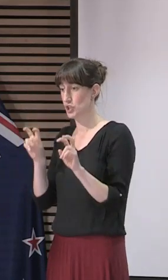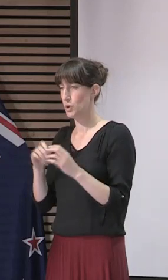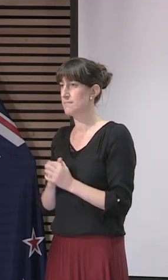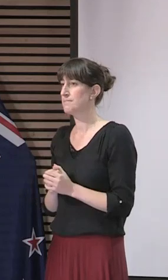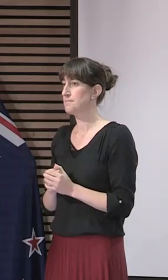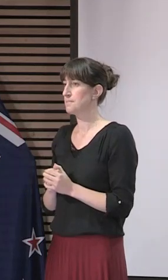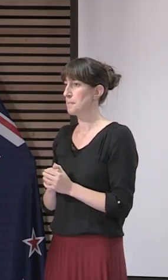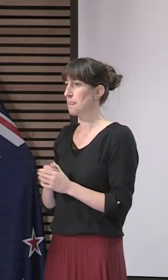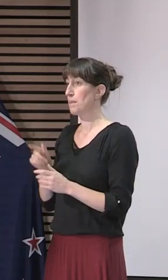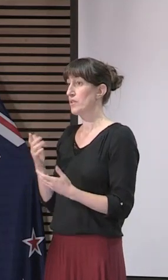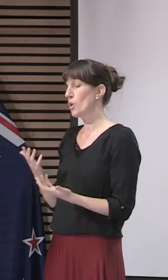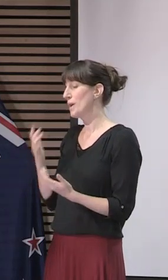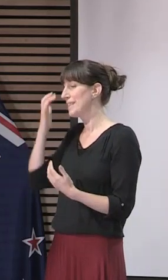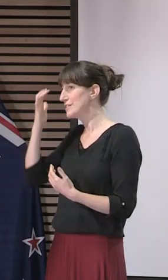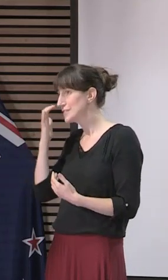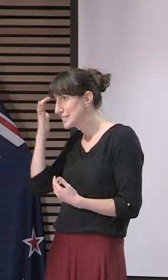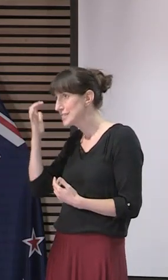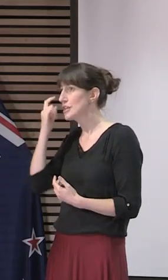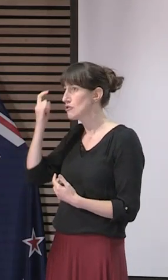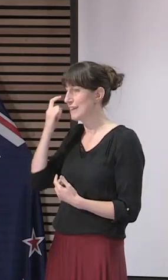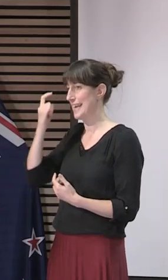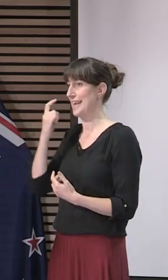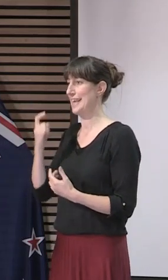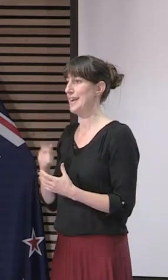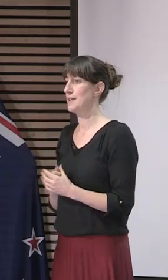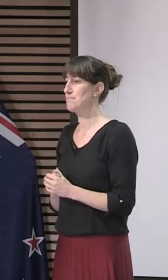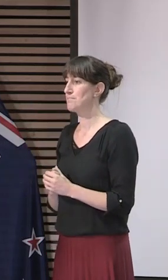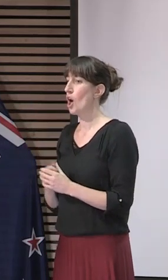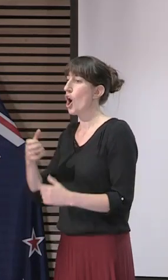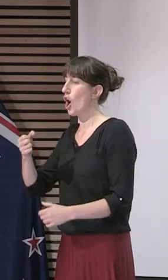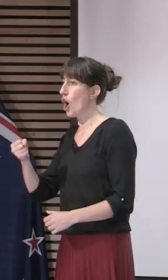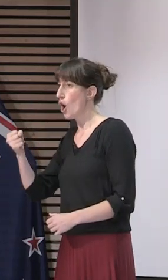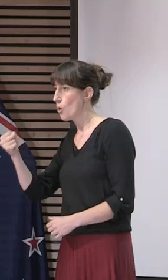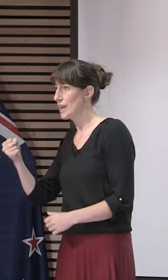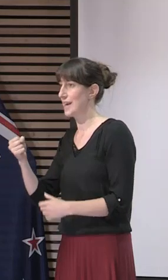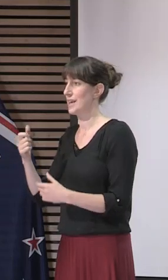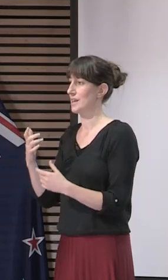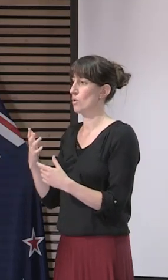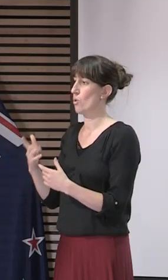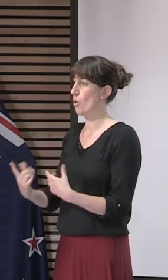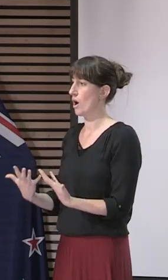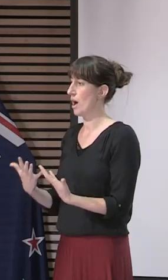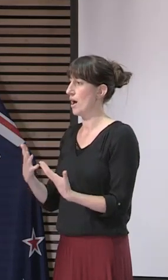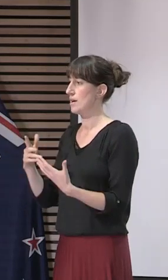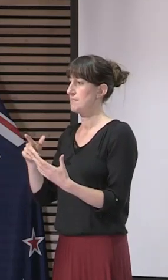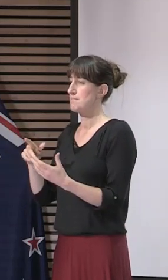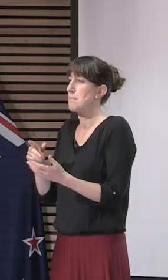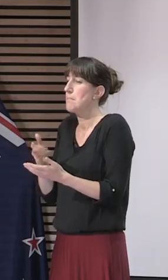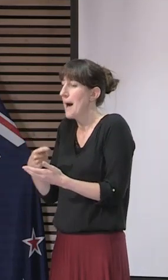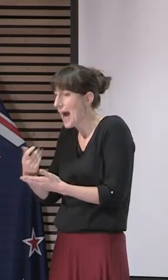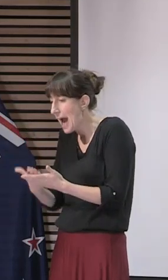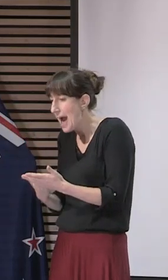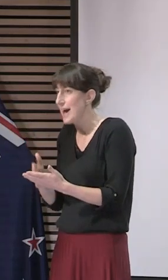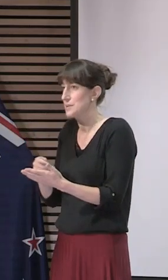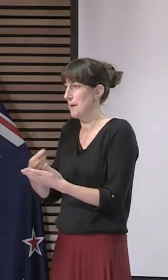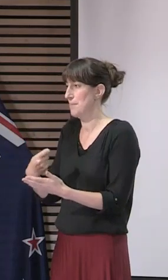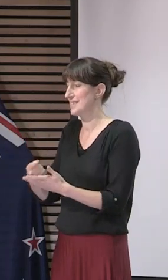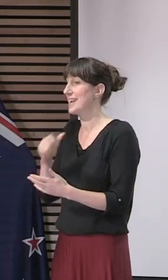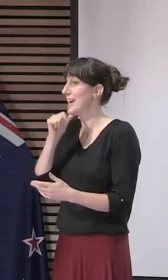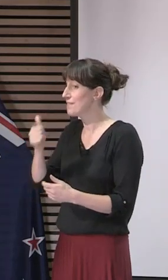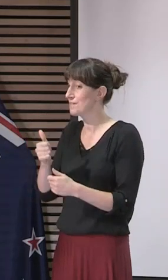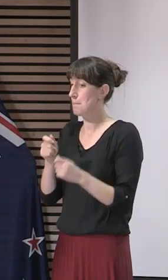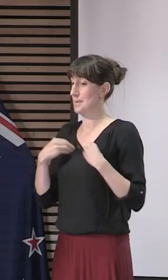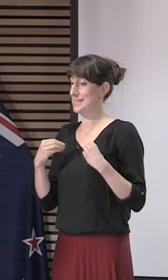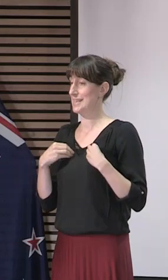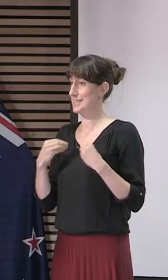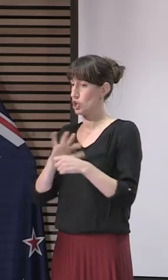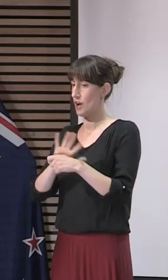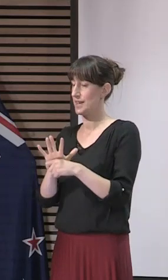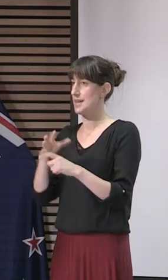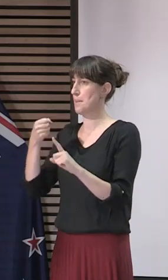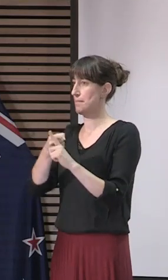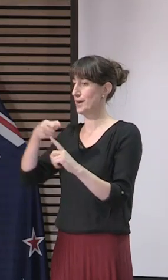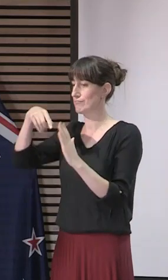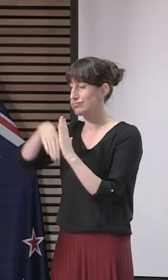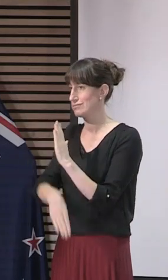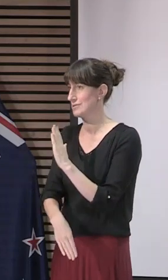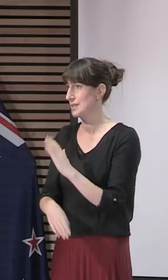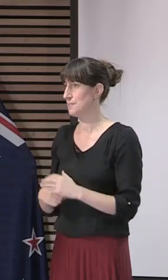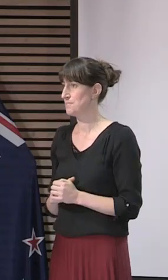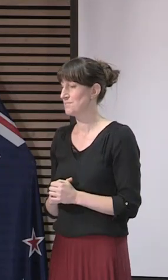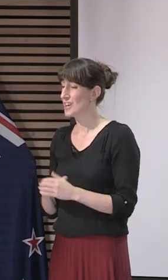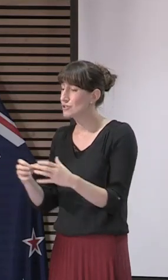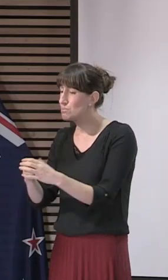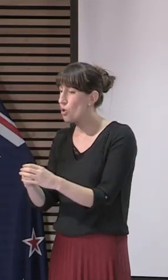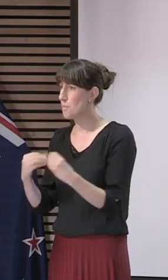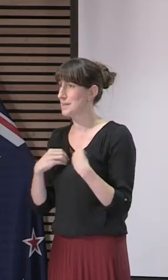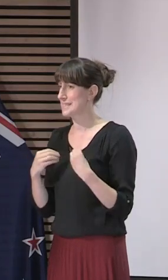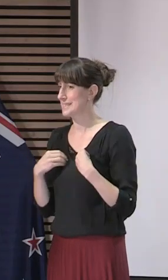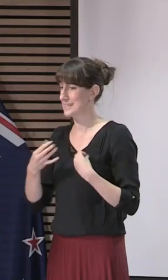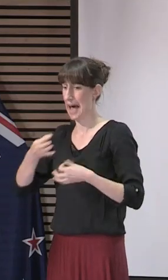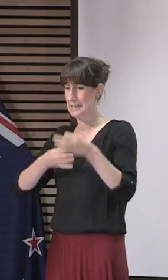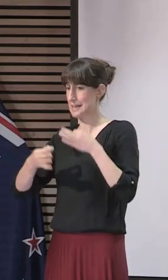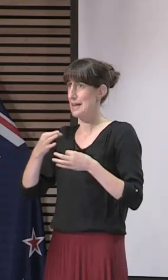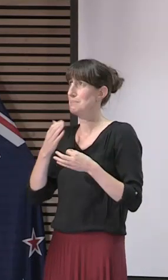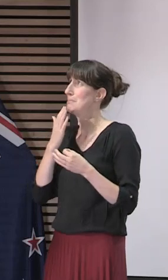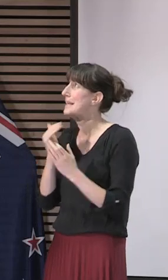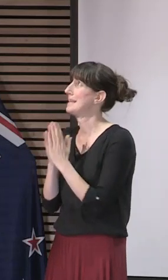marama maha. I korero a Minita